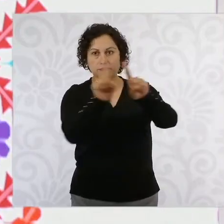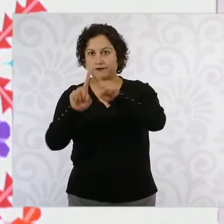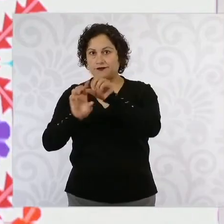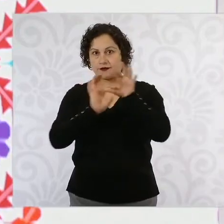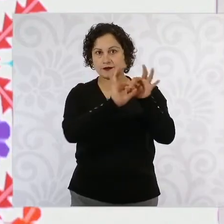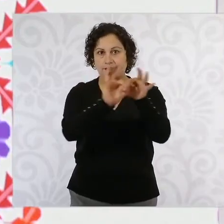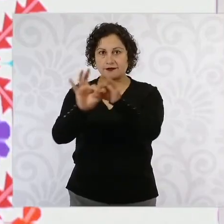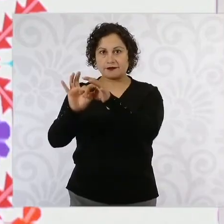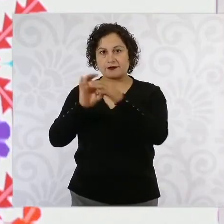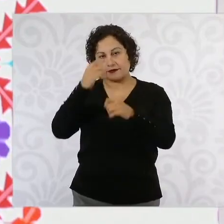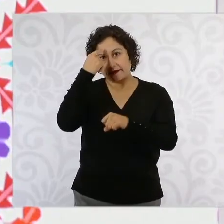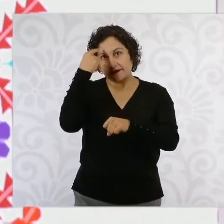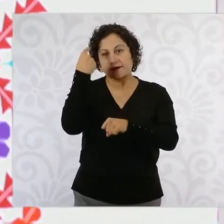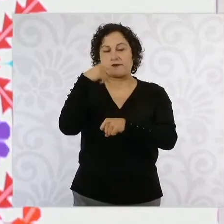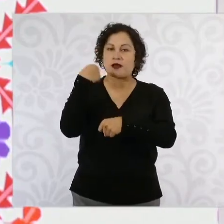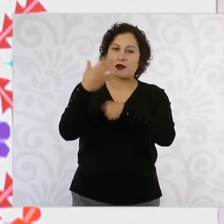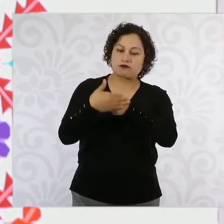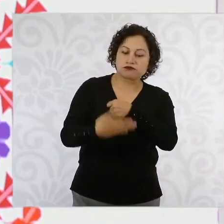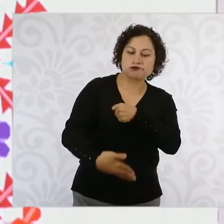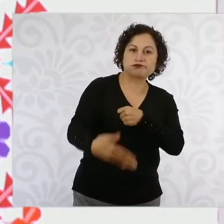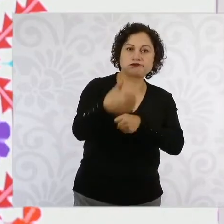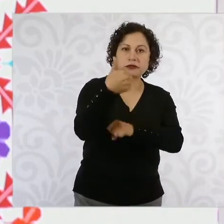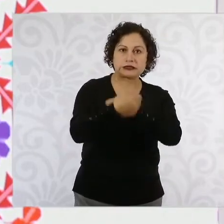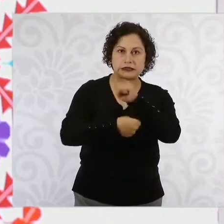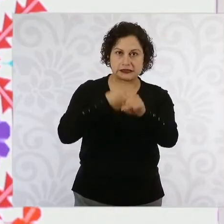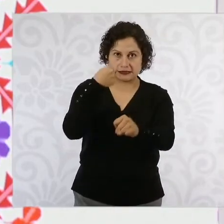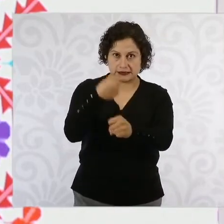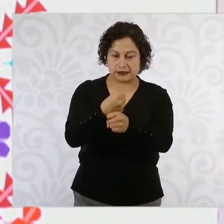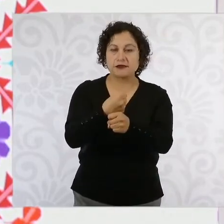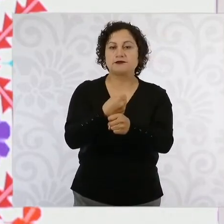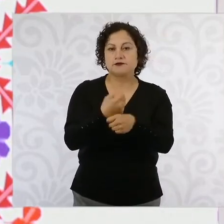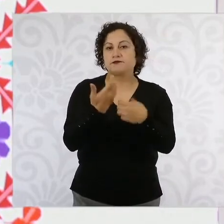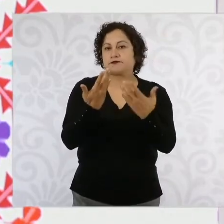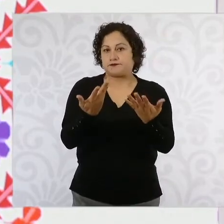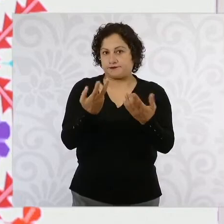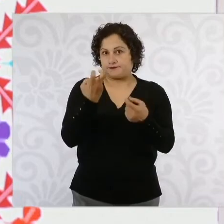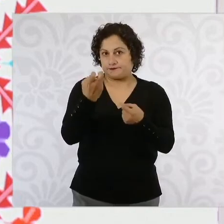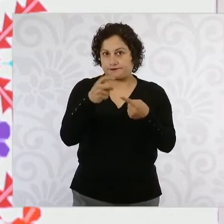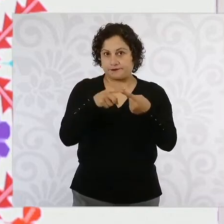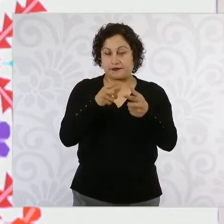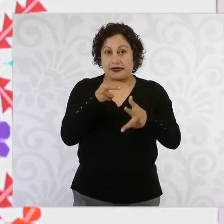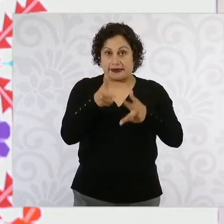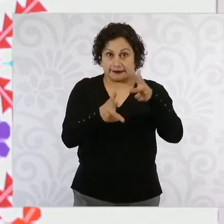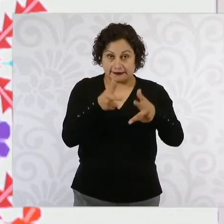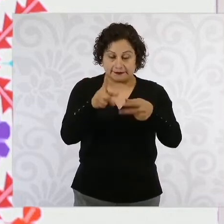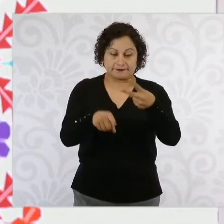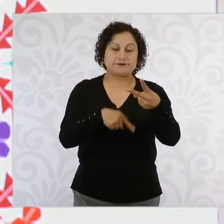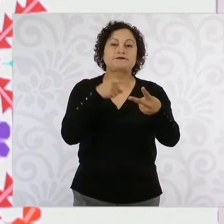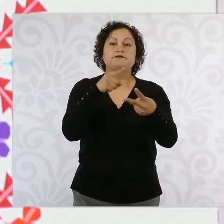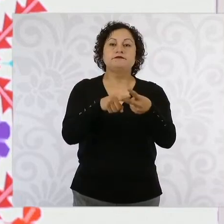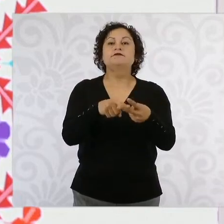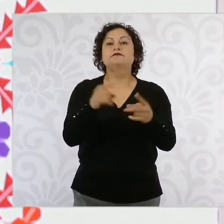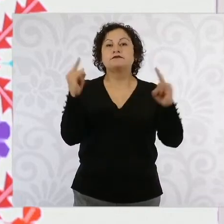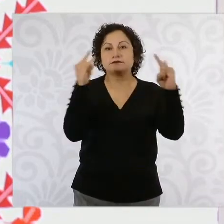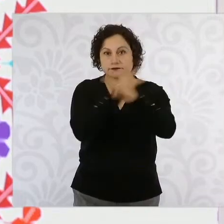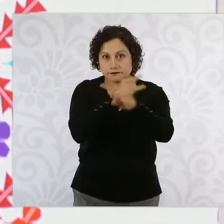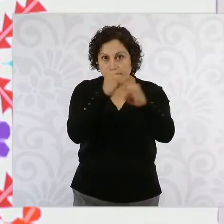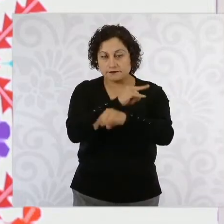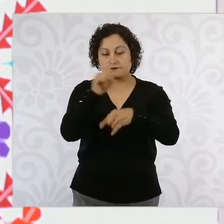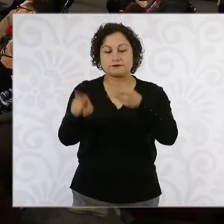para los próximos años entonces están los trenes están las carreteras está el programa de agua e